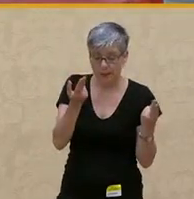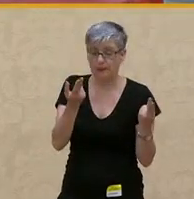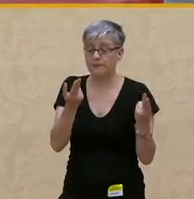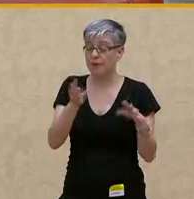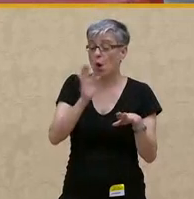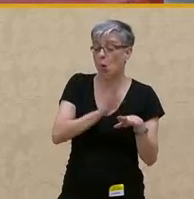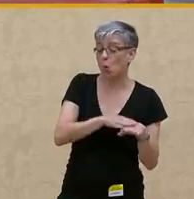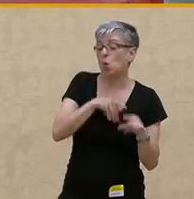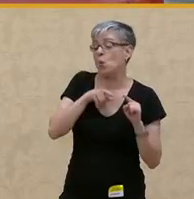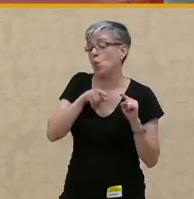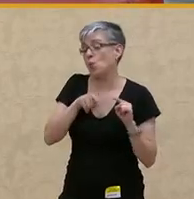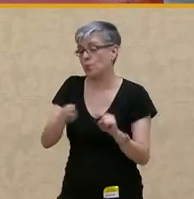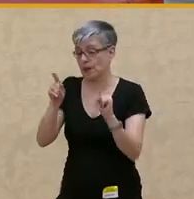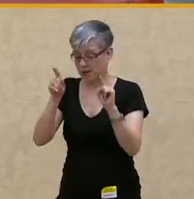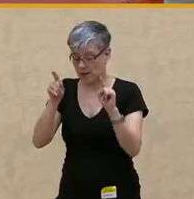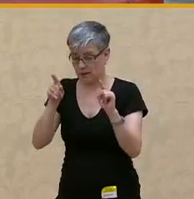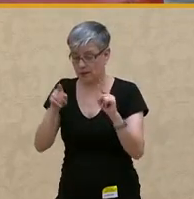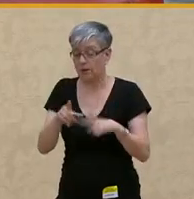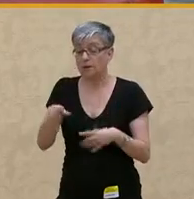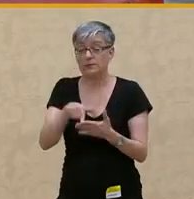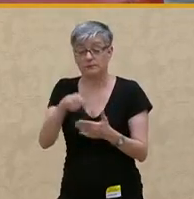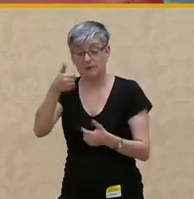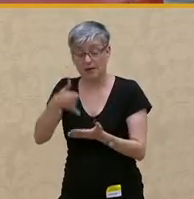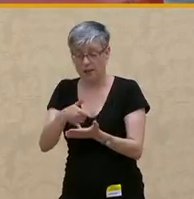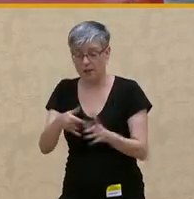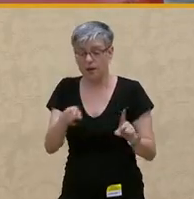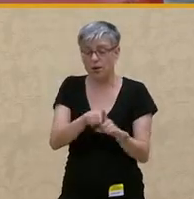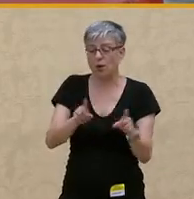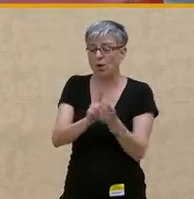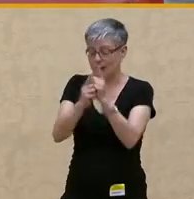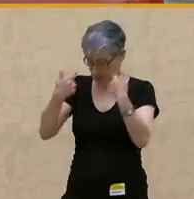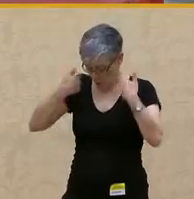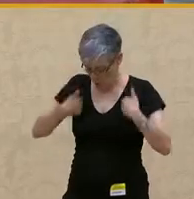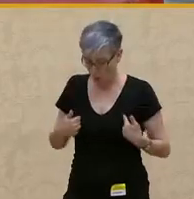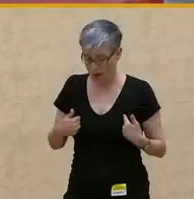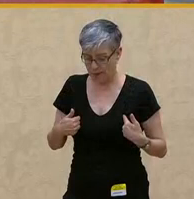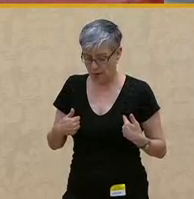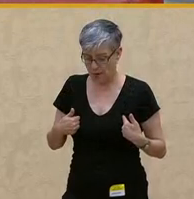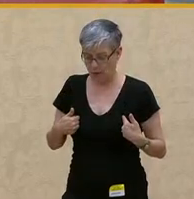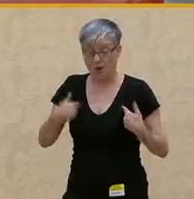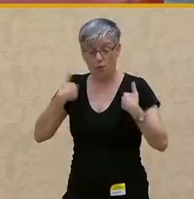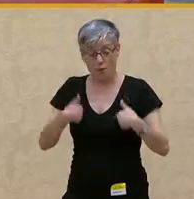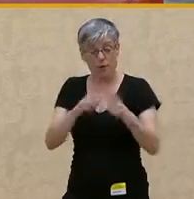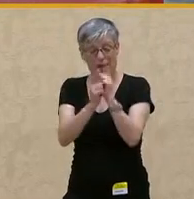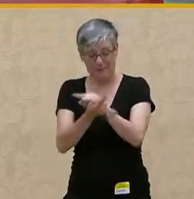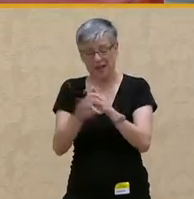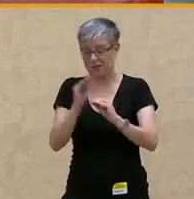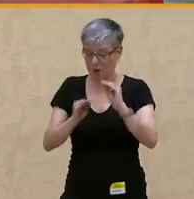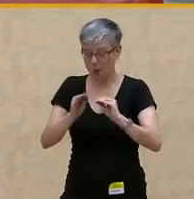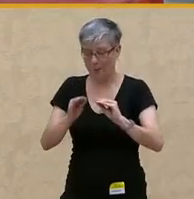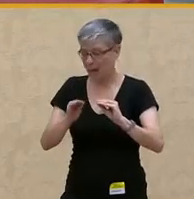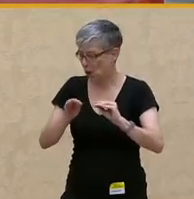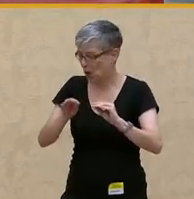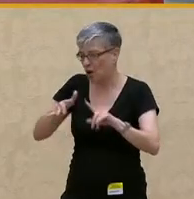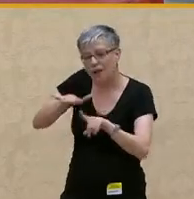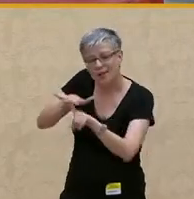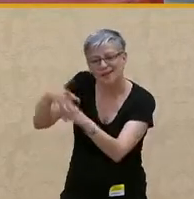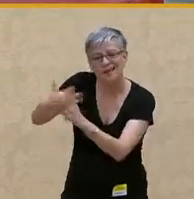víctimas nos empeñamos en cambiar los cuerpos pero no los mundos. El mundo ha cambiado.